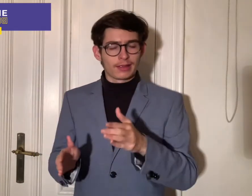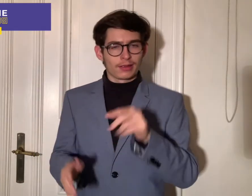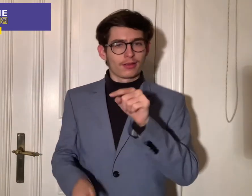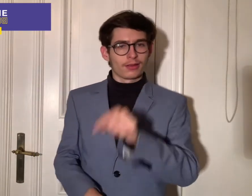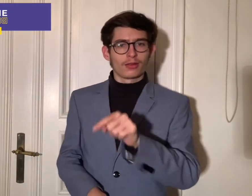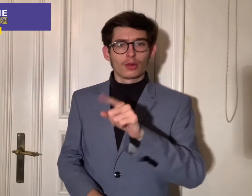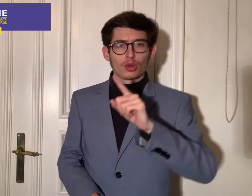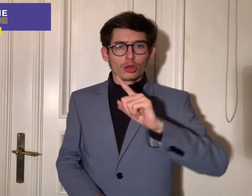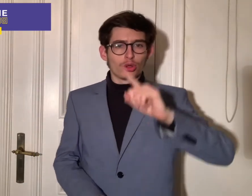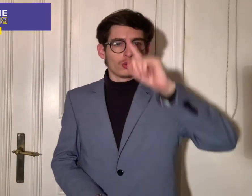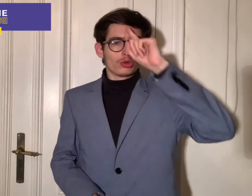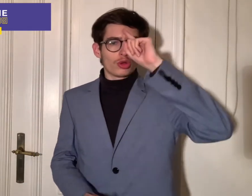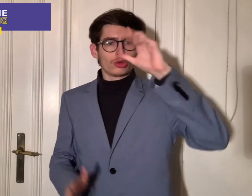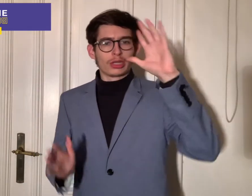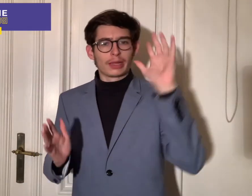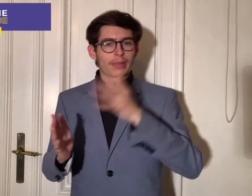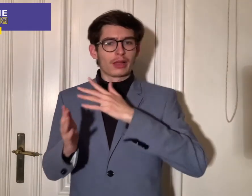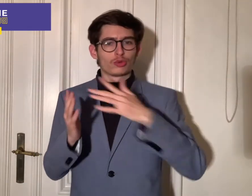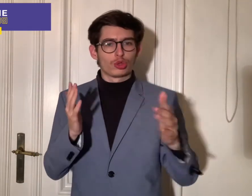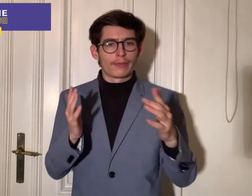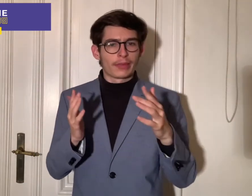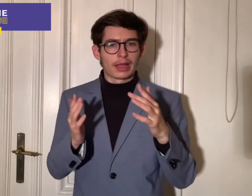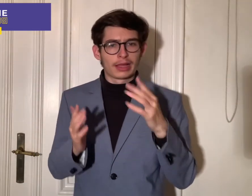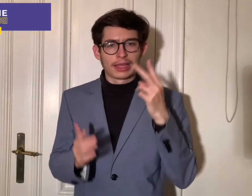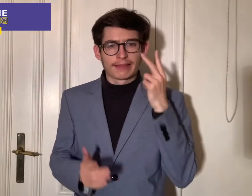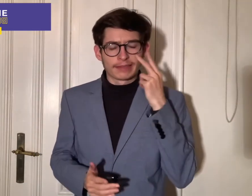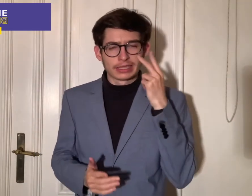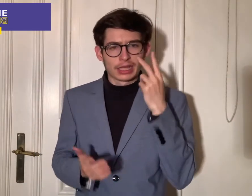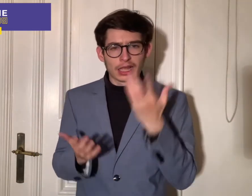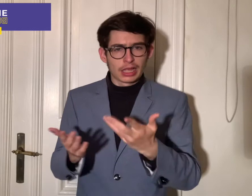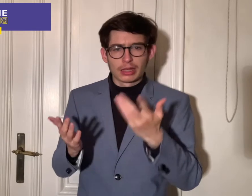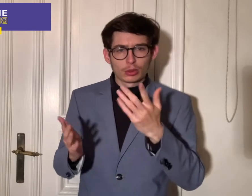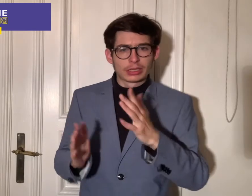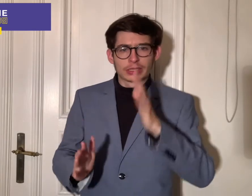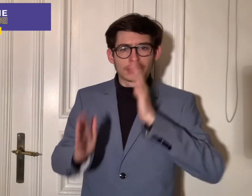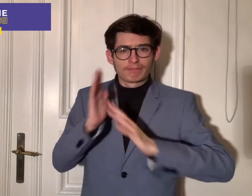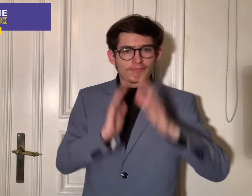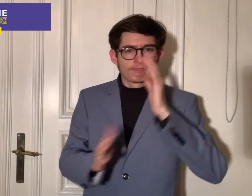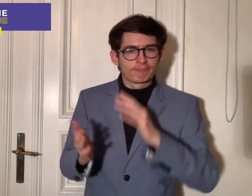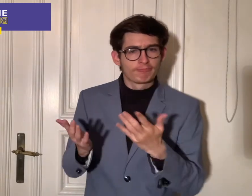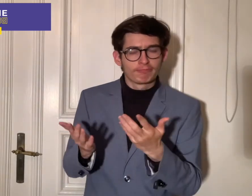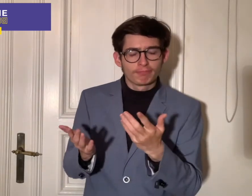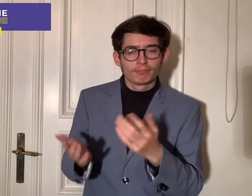in Deutscher Gebärdensprache.